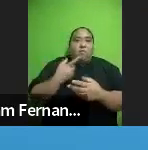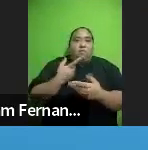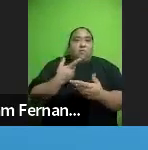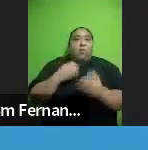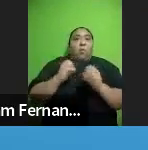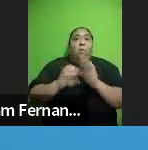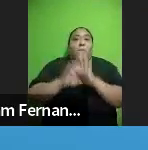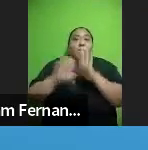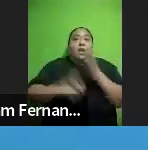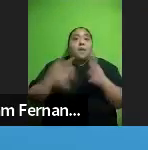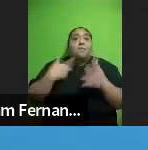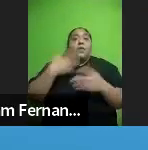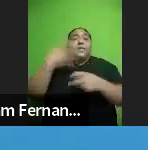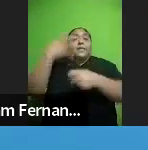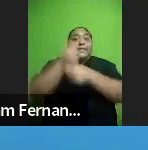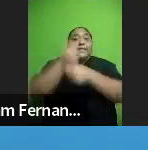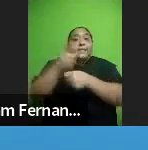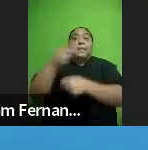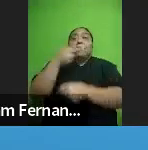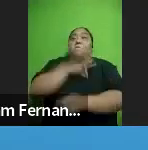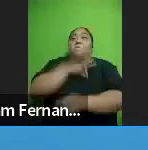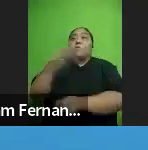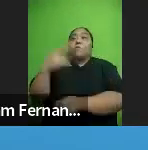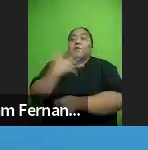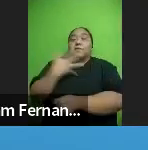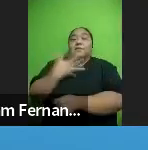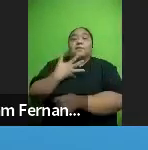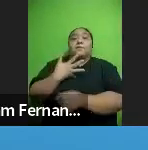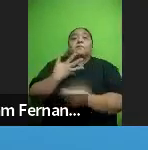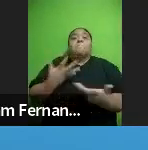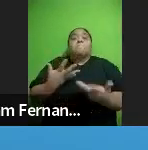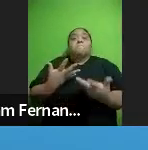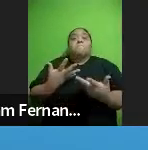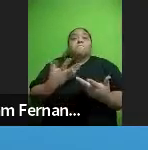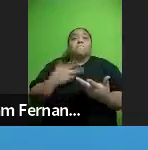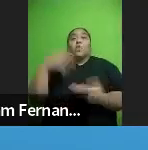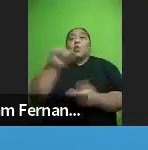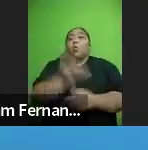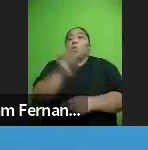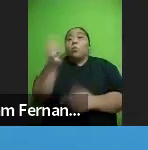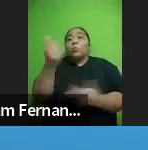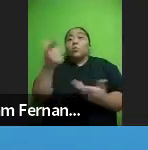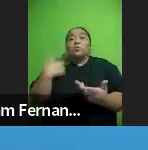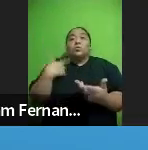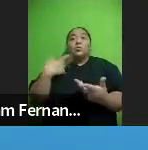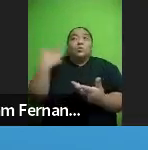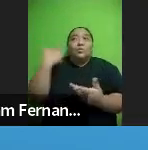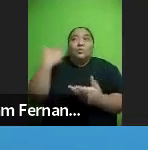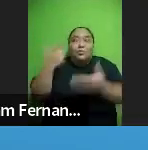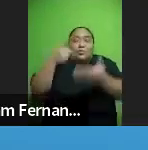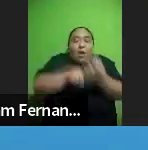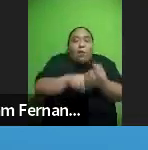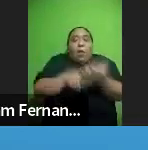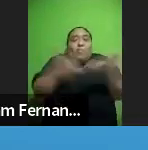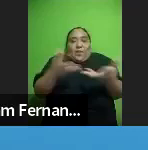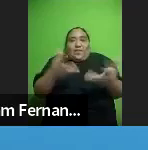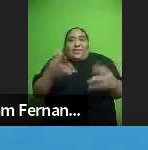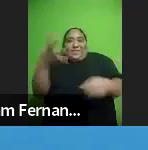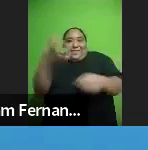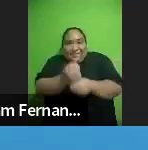con la lengua o pueden ser, por ejemplo. jemplo, en esta seña puede incluso tener algún s algún otro, algún sol